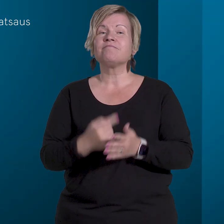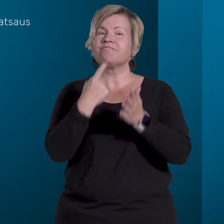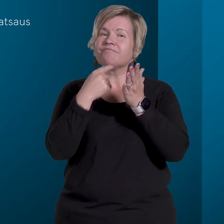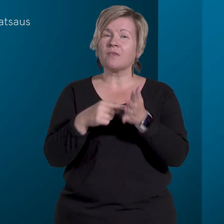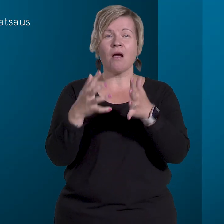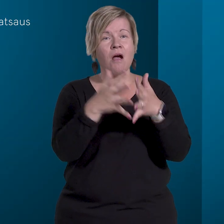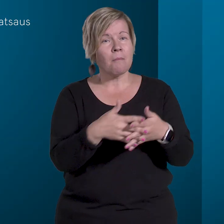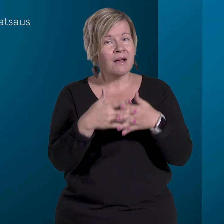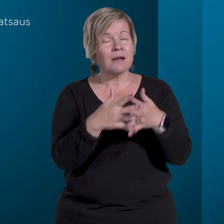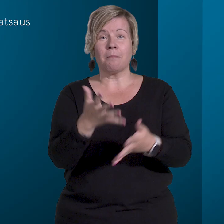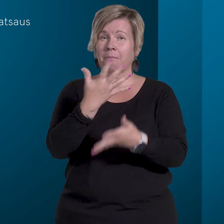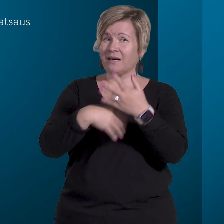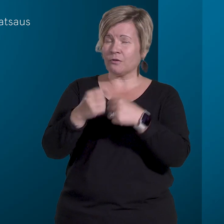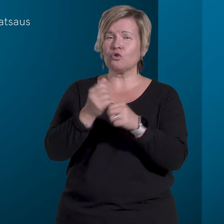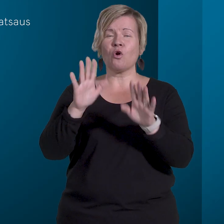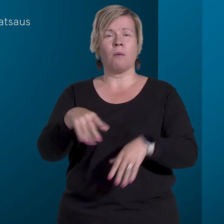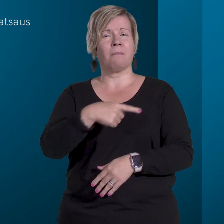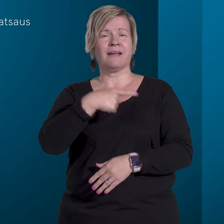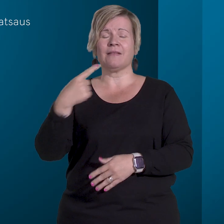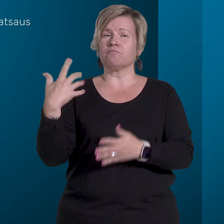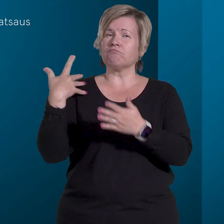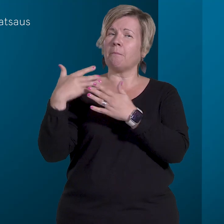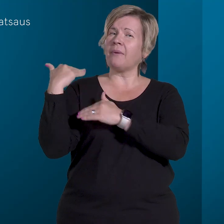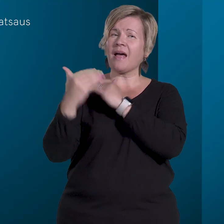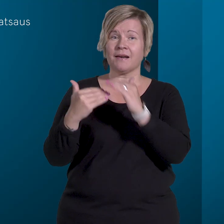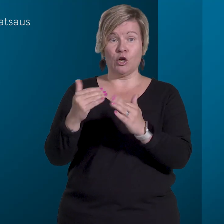Syyskuussa vietettävällä vammaishistoria- kuukaudella on pitkät perinteet -